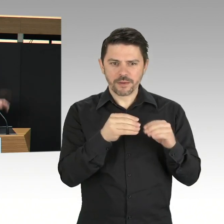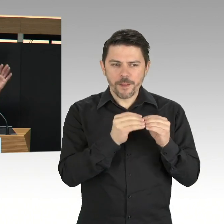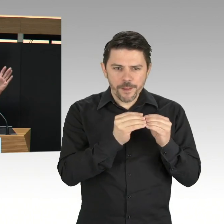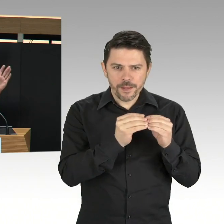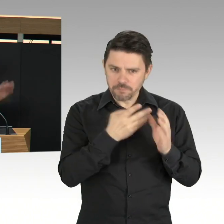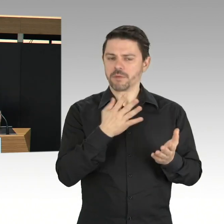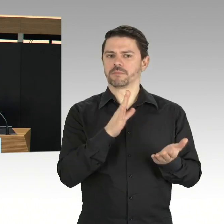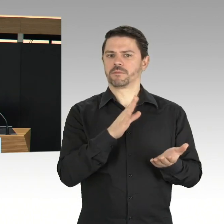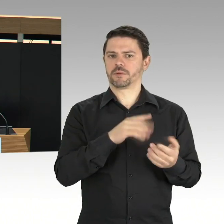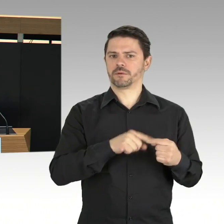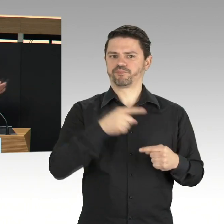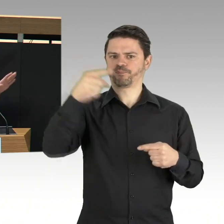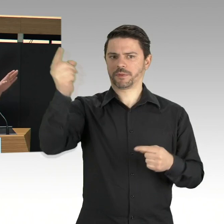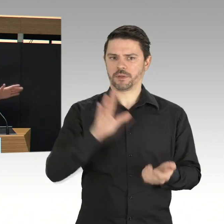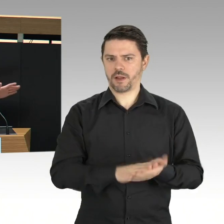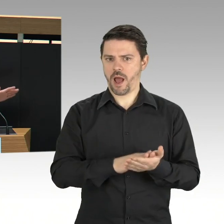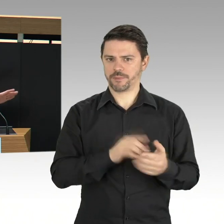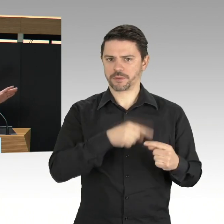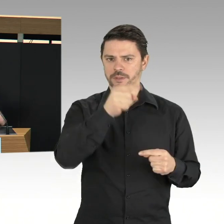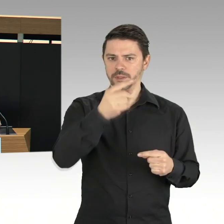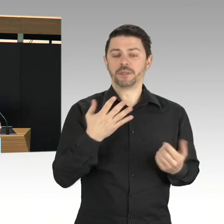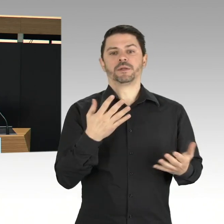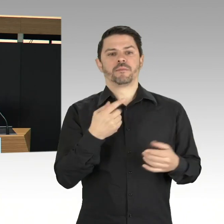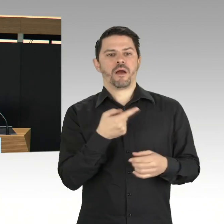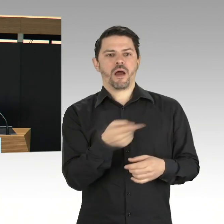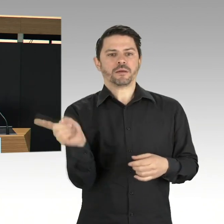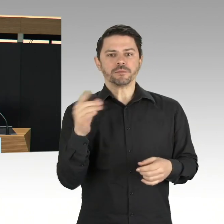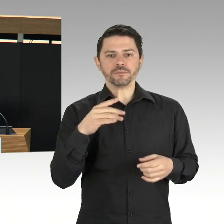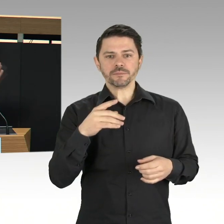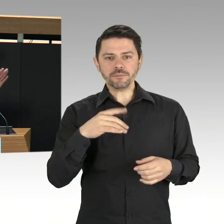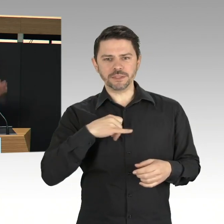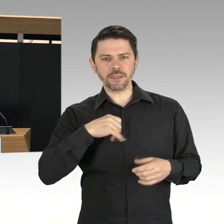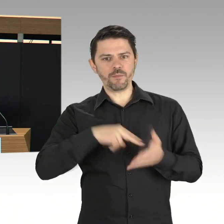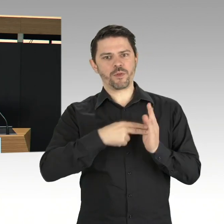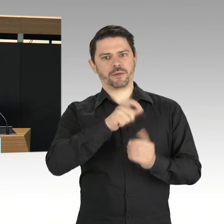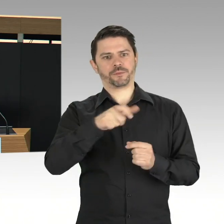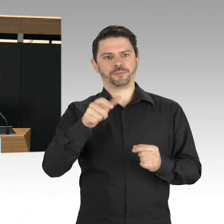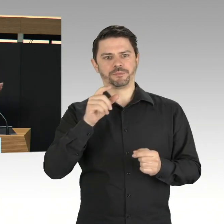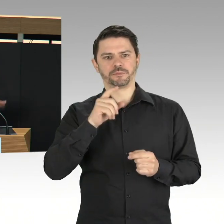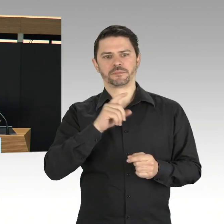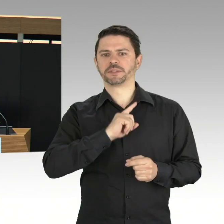Hey wir haben die Broschüre „Das rote Berlin“ gelesen und jetzt finden wir den Sozialismus voll cool. Wir wollen auch die DDR haben.